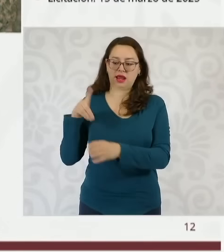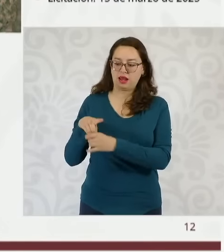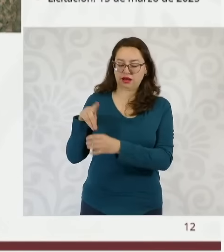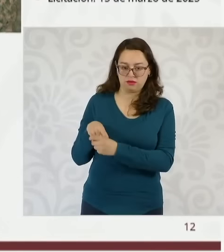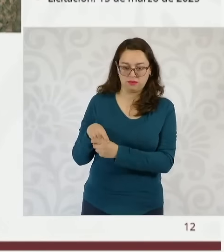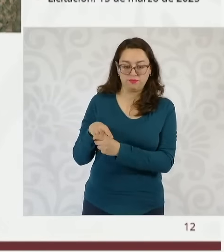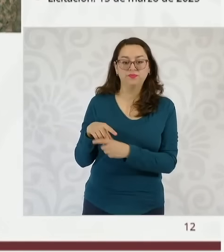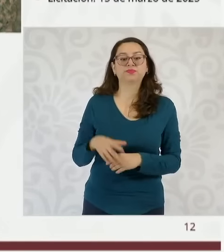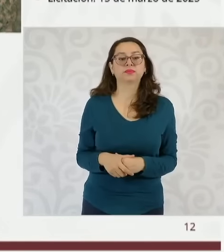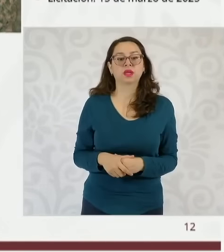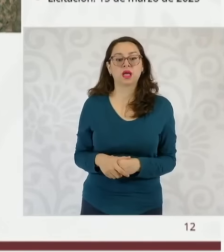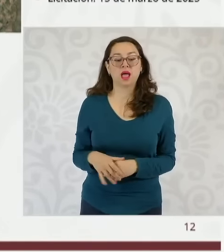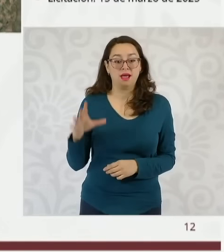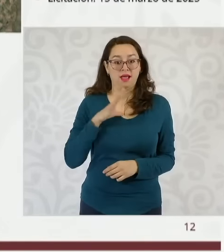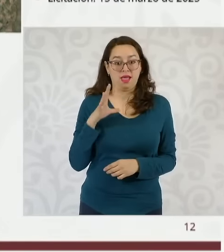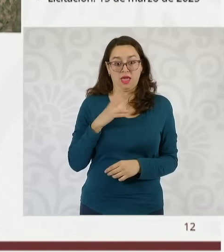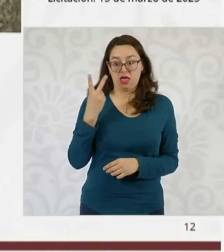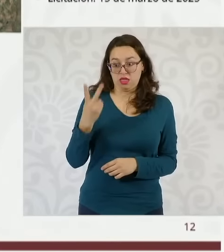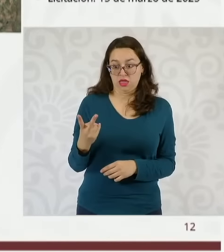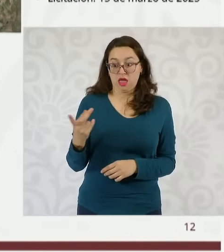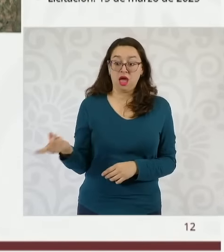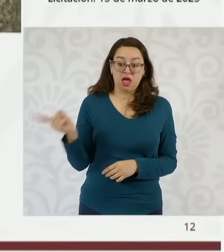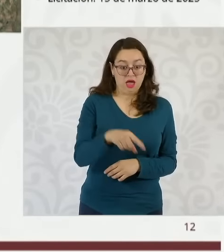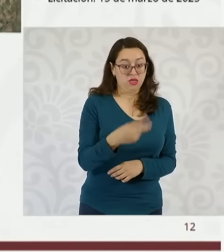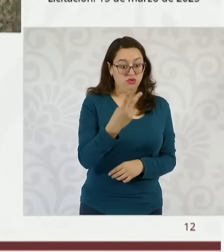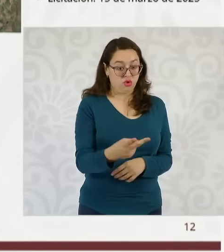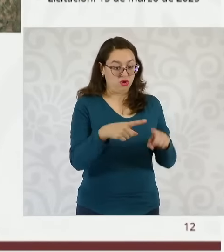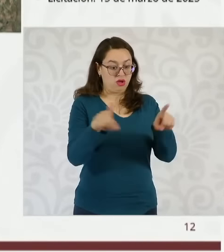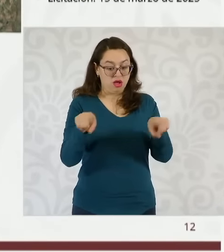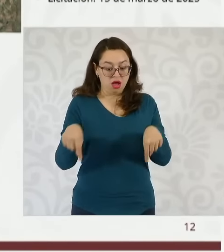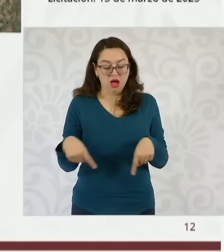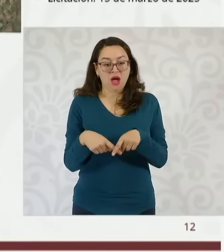Zapachula tenemos dos predios con vocaciones agroindustriales y farmacéuticas que cumplen